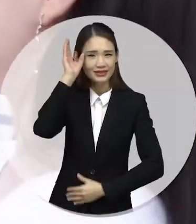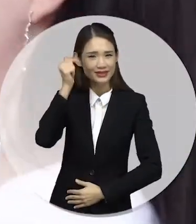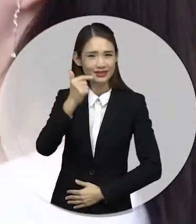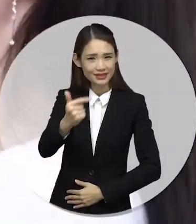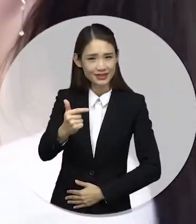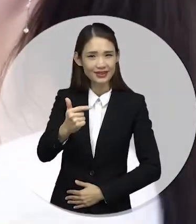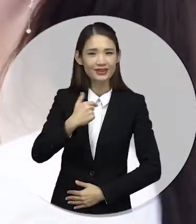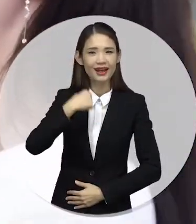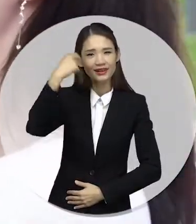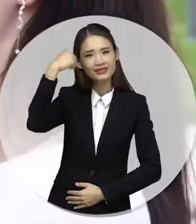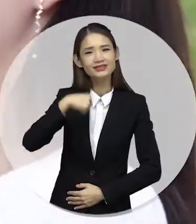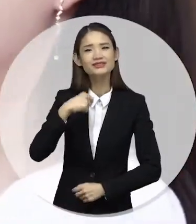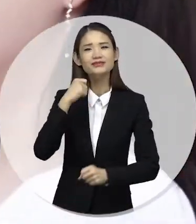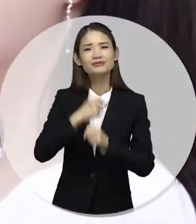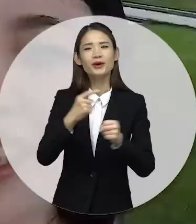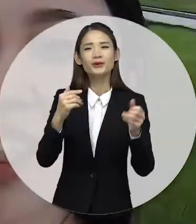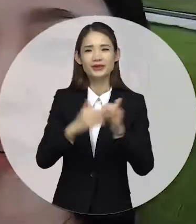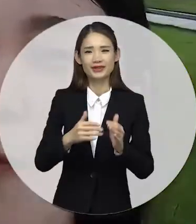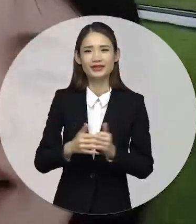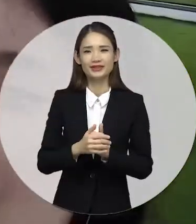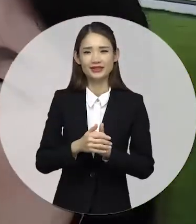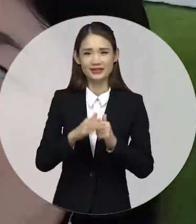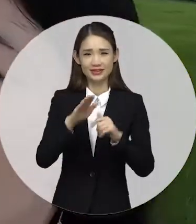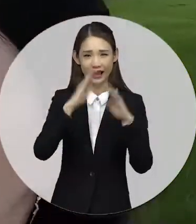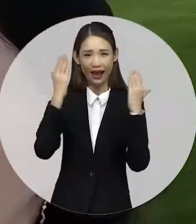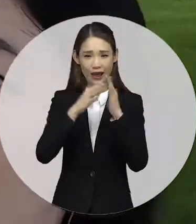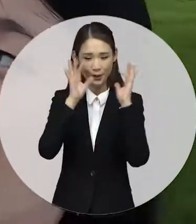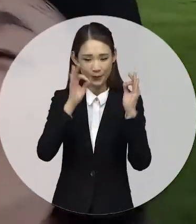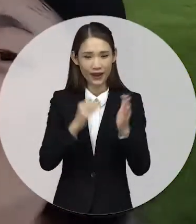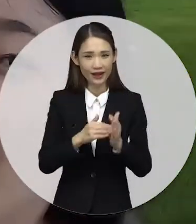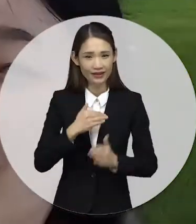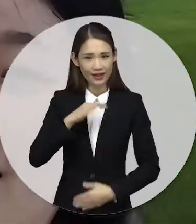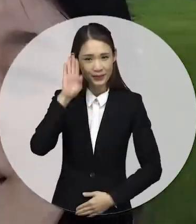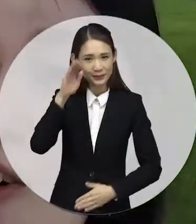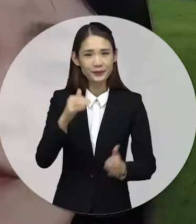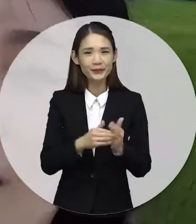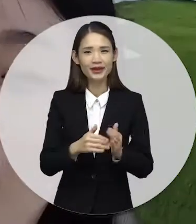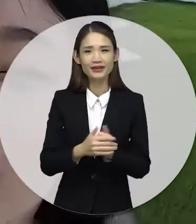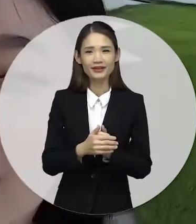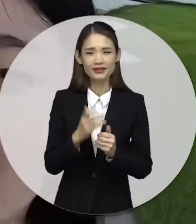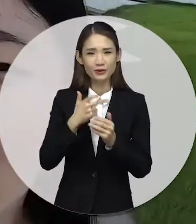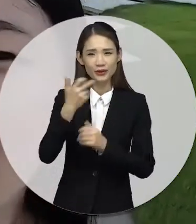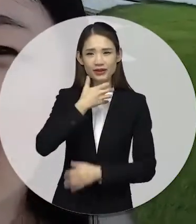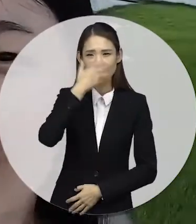김한솔 : 나는 느꼈어. 이미! 다 봤어! 내가 말했잖아. 미래를 봤어. 김소희 : 오빠의 로망을 봤어?